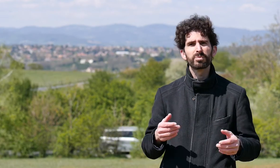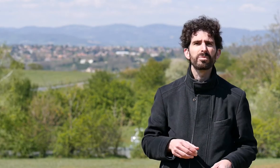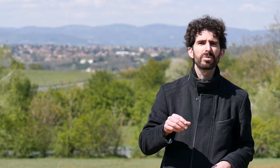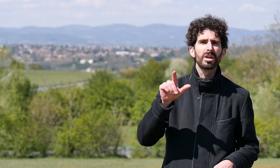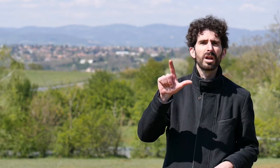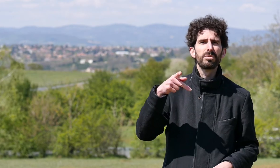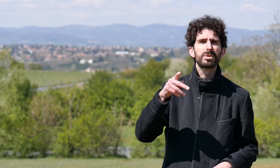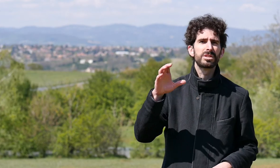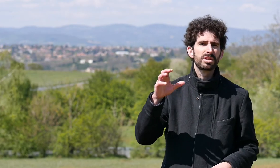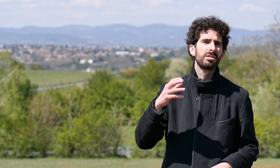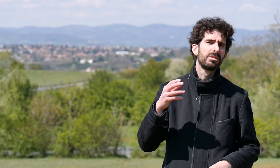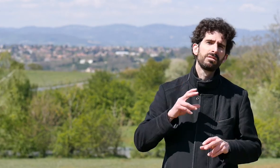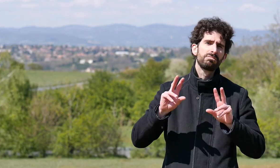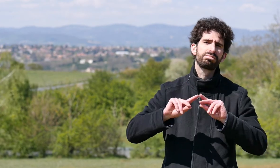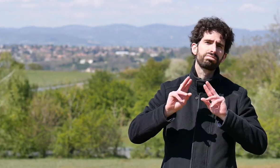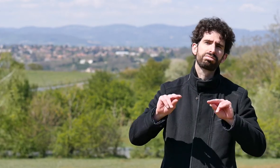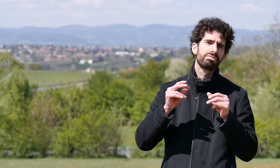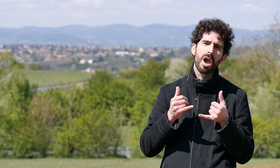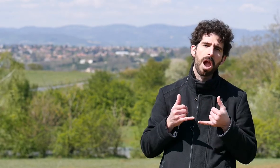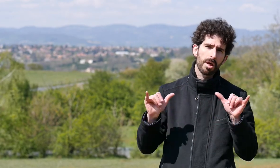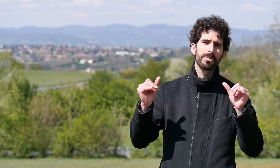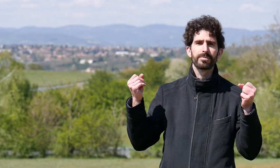Bon, la LPC, j'ai la flemme d'expliquer.